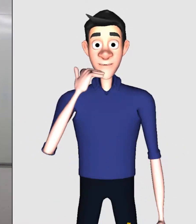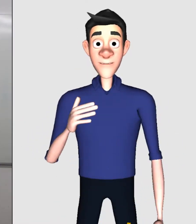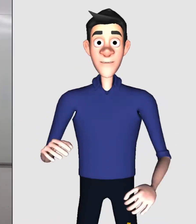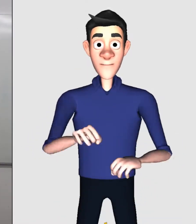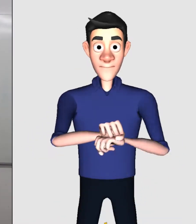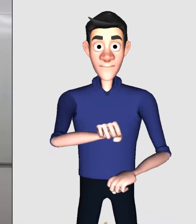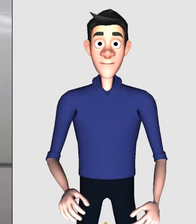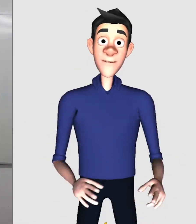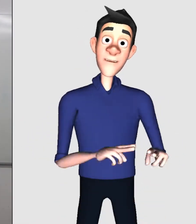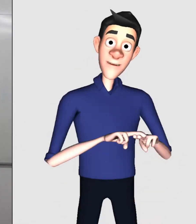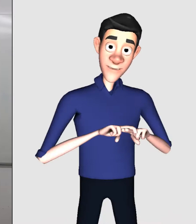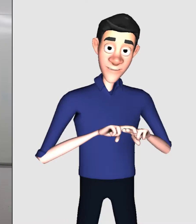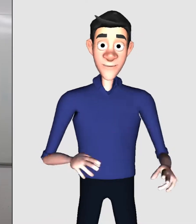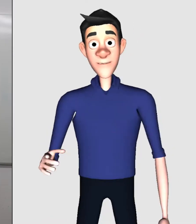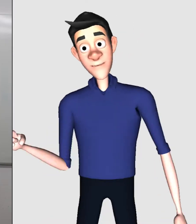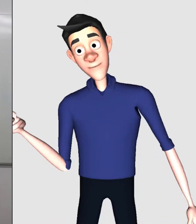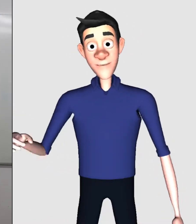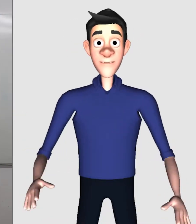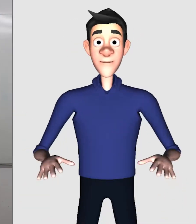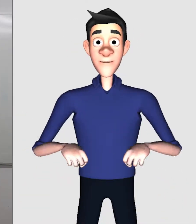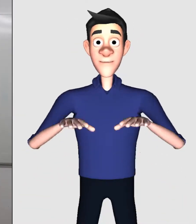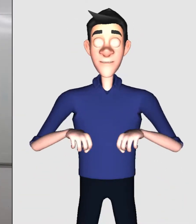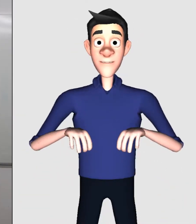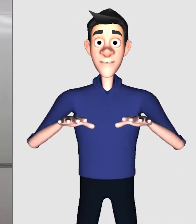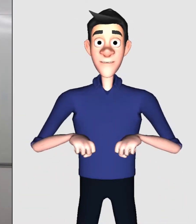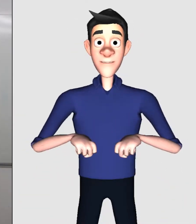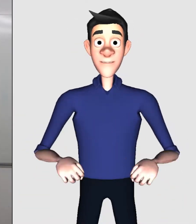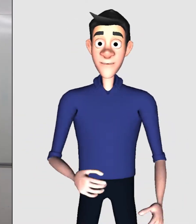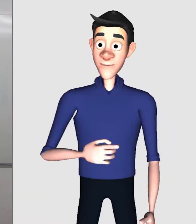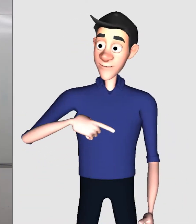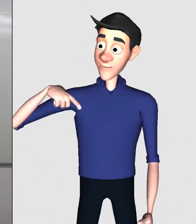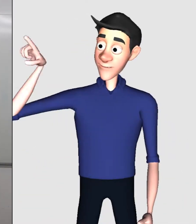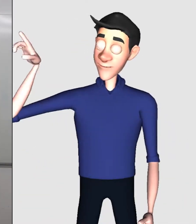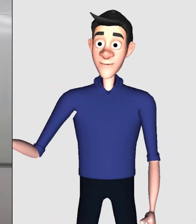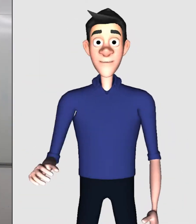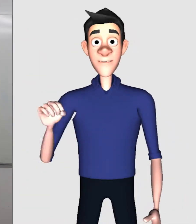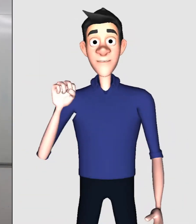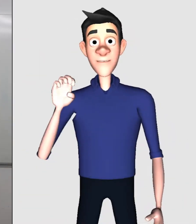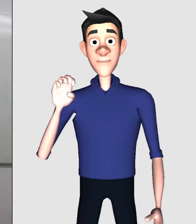Até aqui é tranquilo O que seria dado pelo exercício?